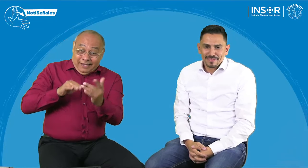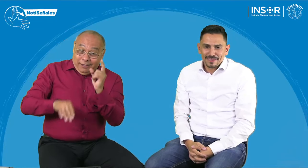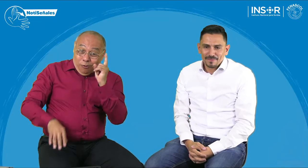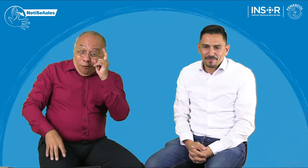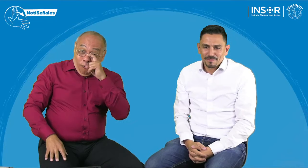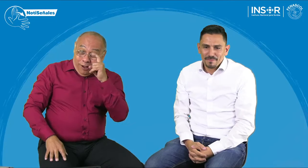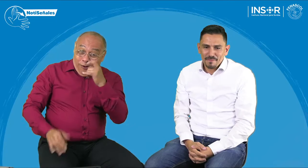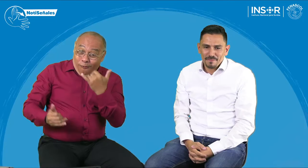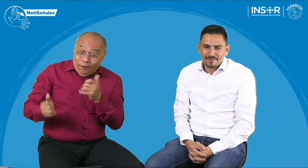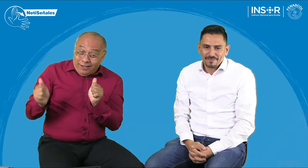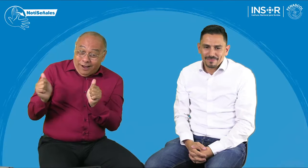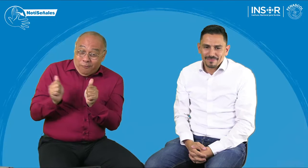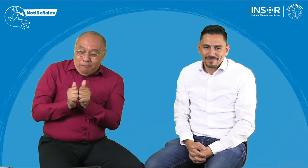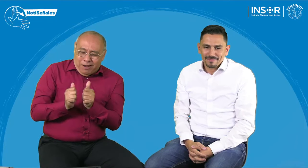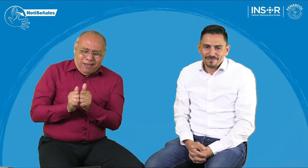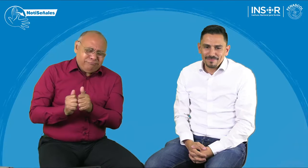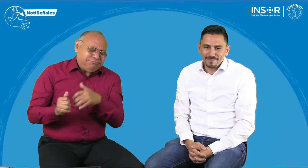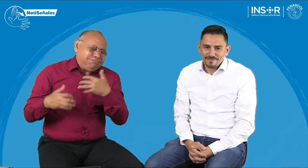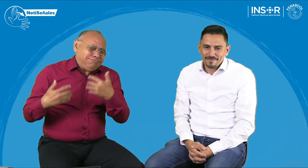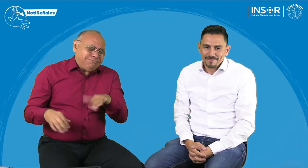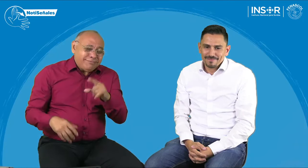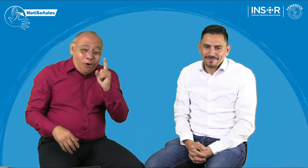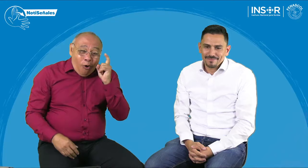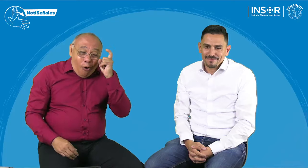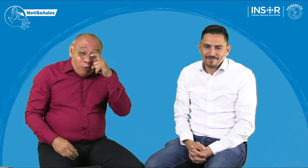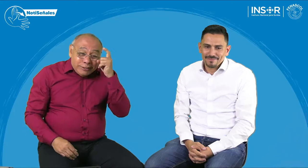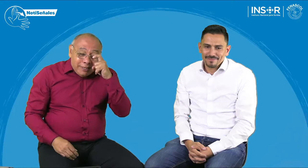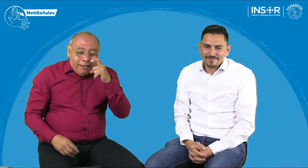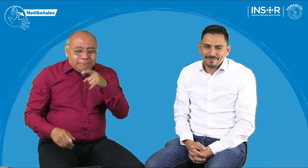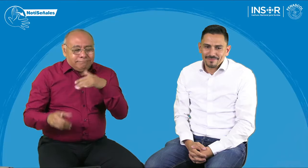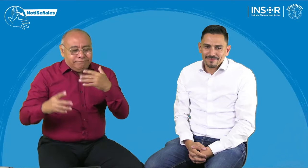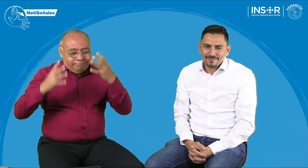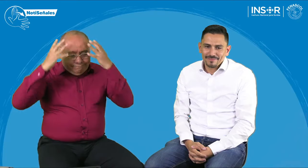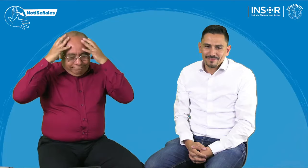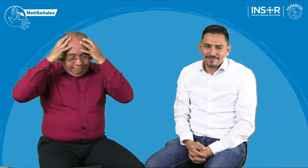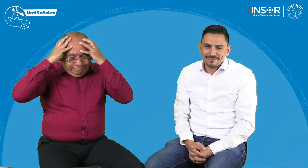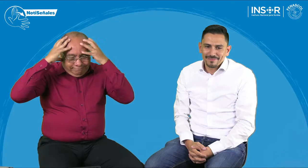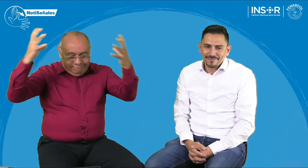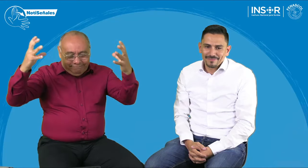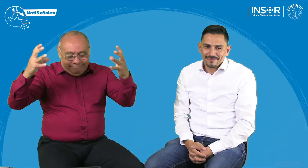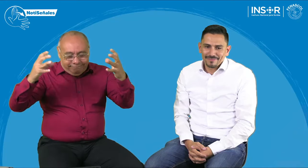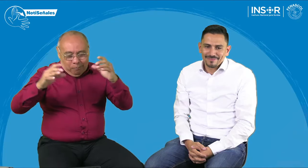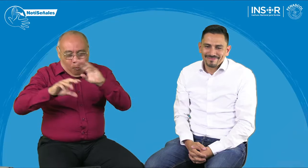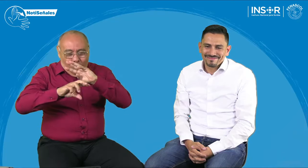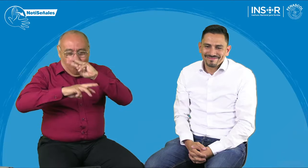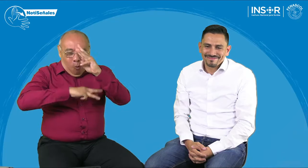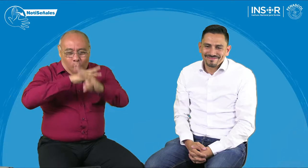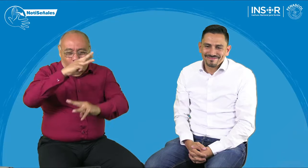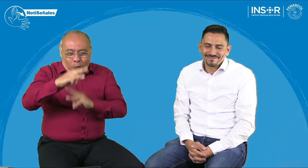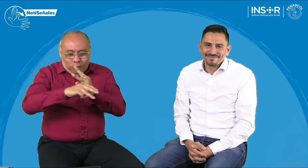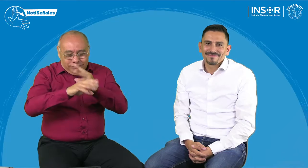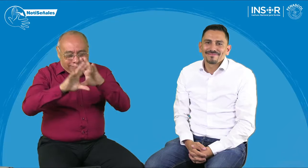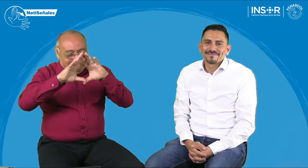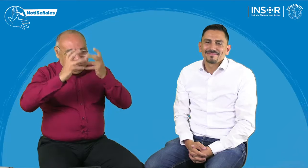todo esto fue gracias a Joseph Murray así es y es que queremos